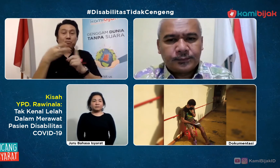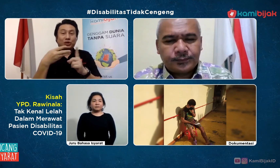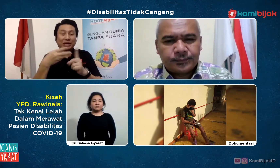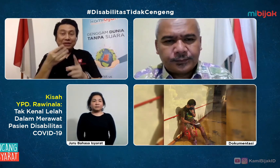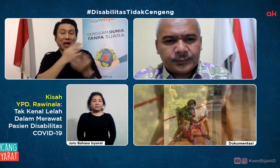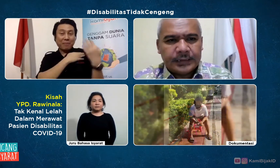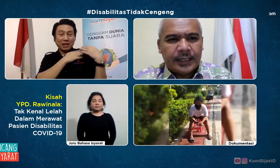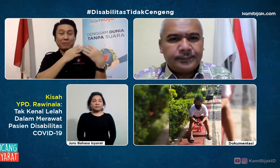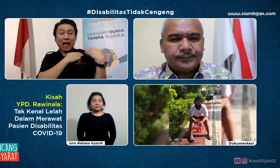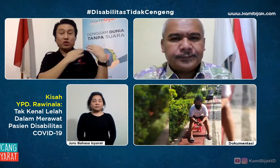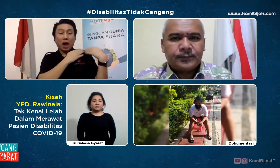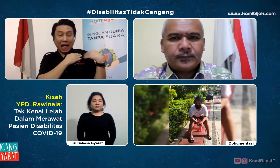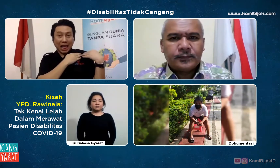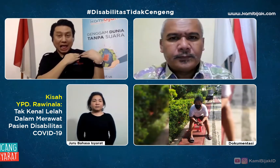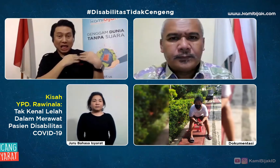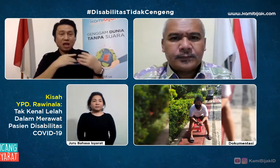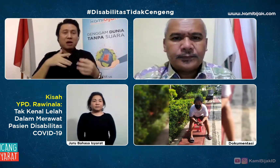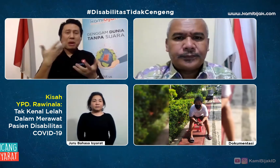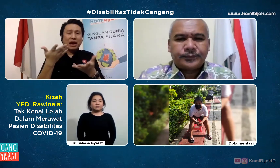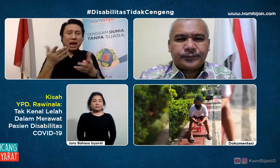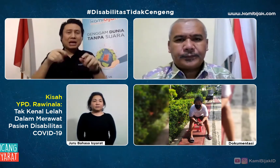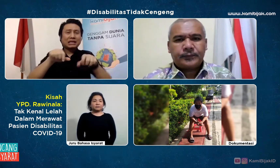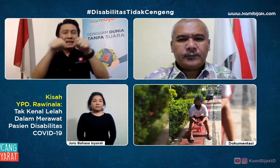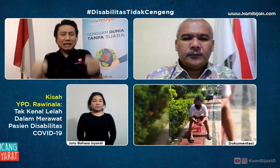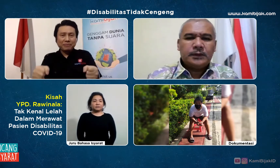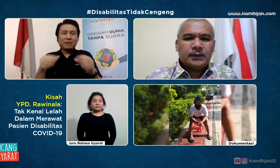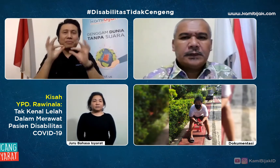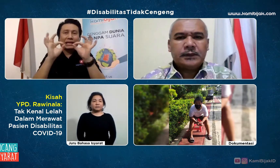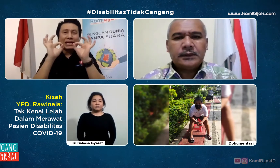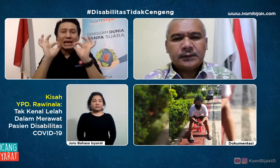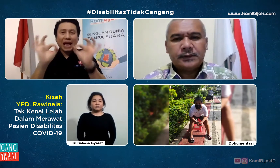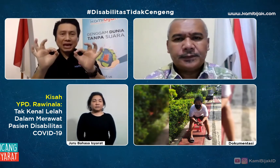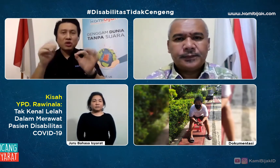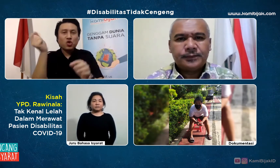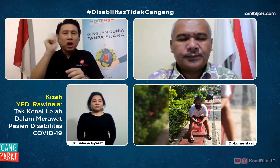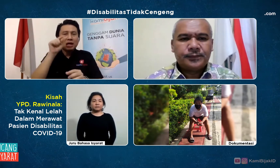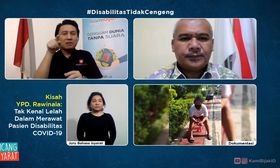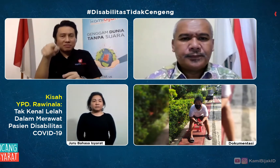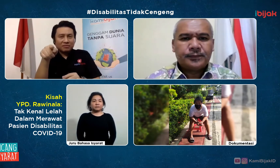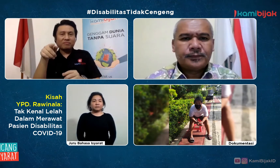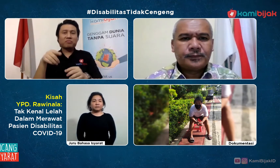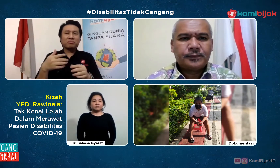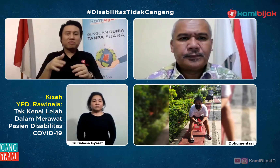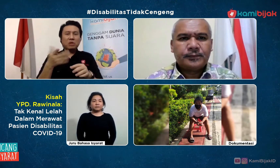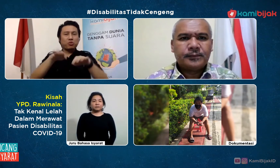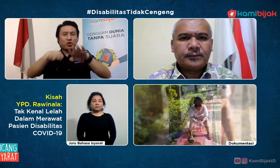Pak Budi menjabat sebagai Kepala Sekolah, bagaimana sistem pendidikan di sekolah Rawinala?